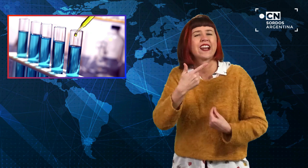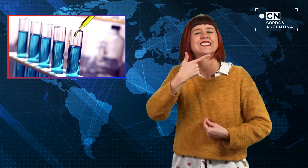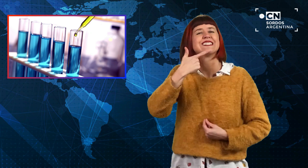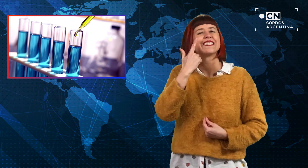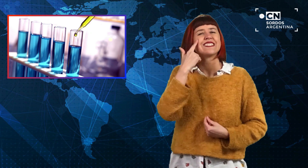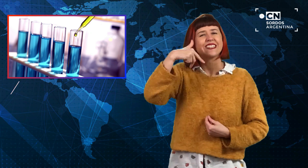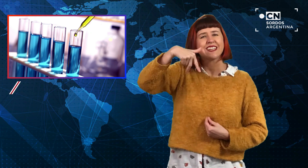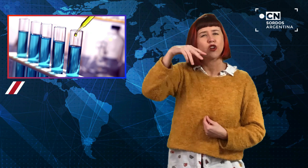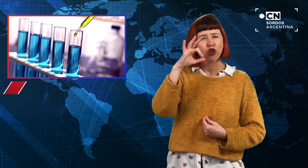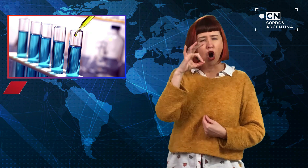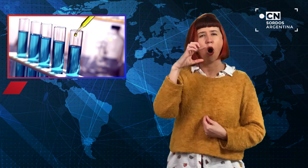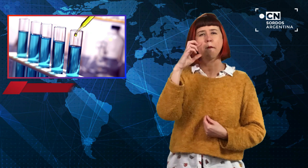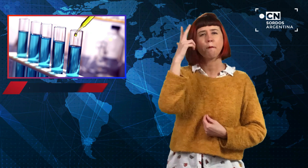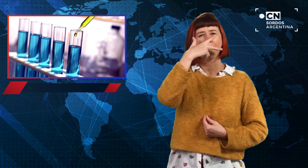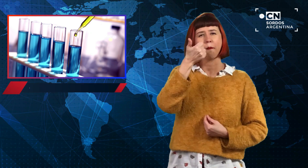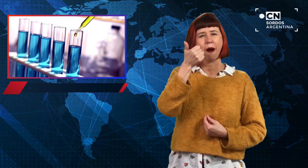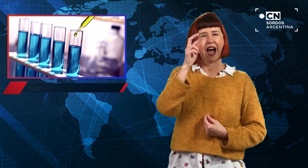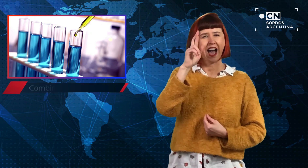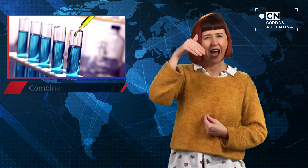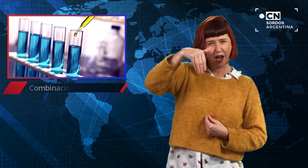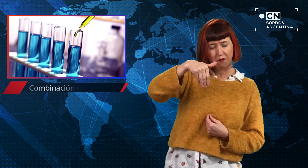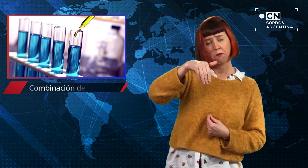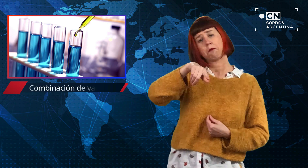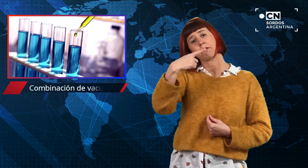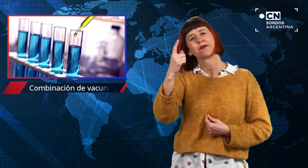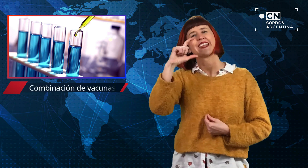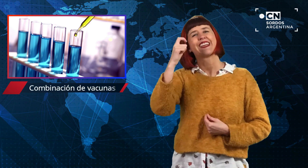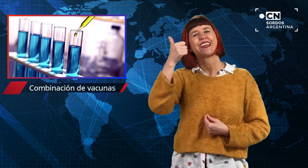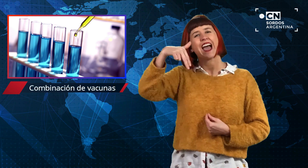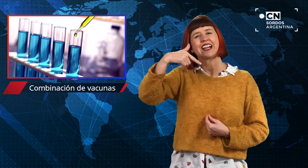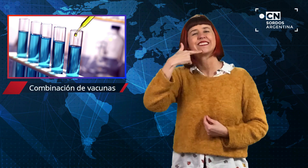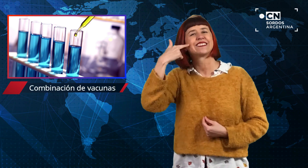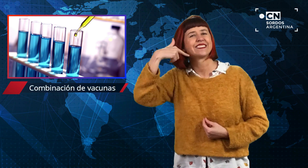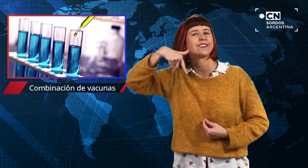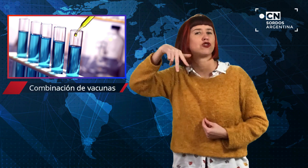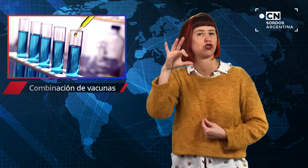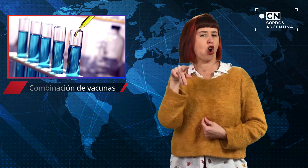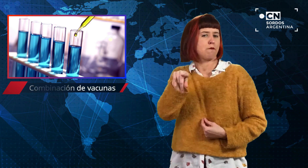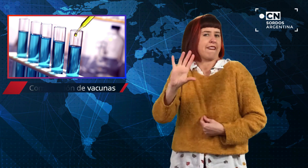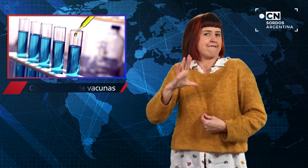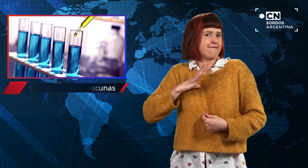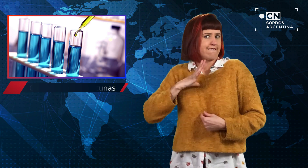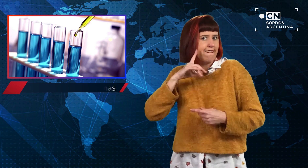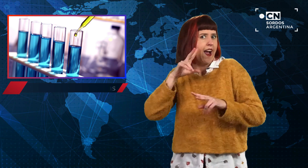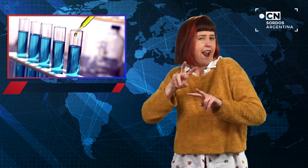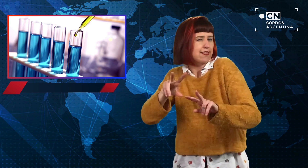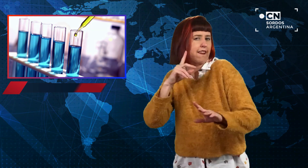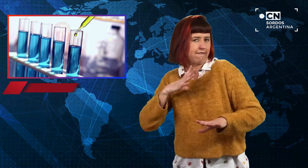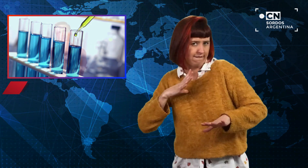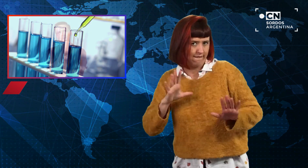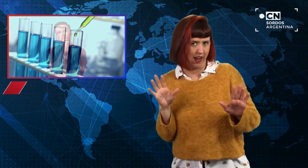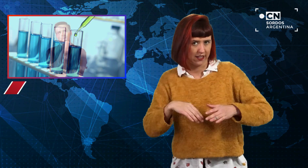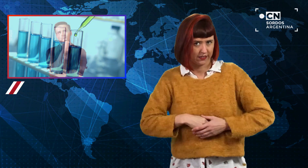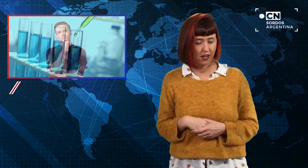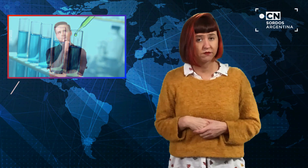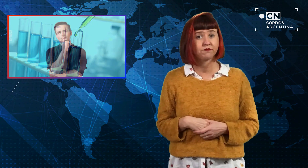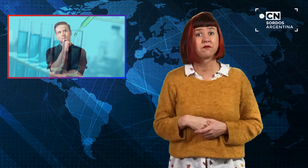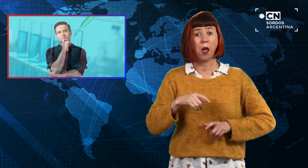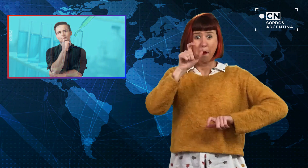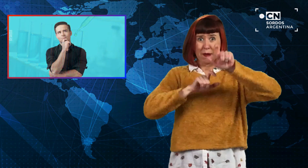en Sinopharm y CanSino.